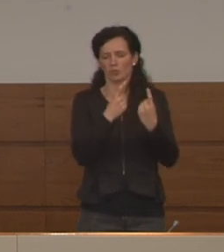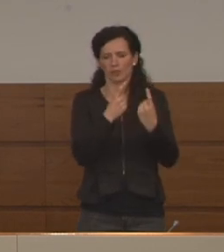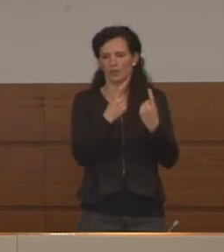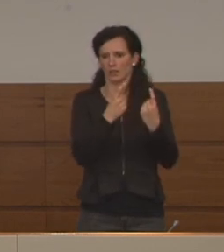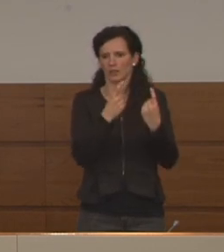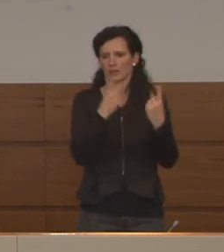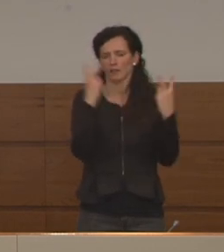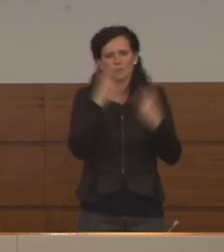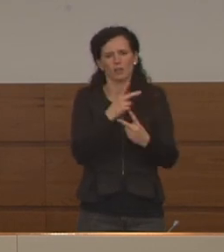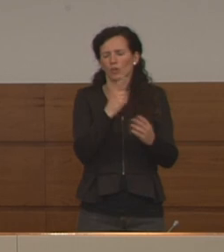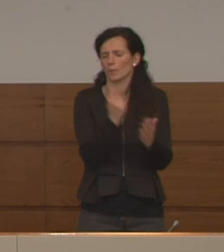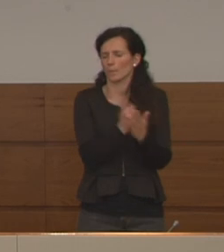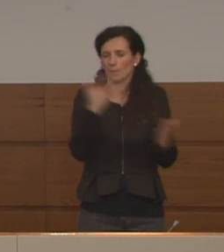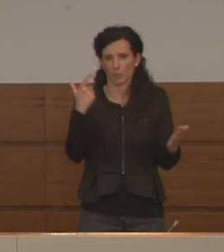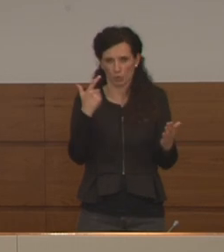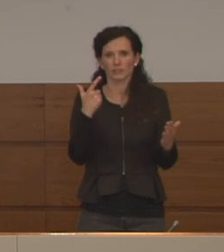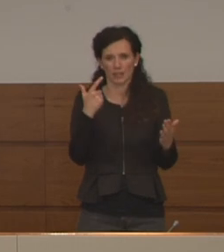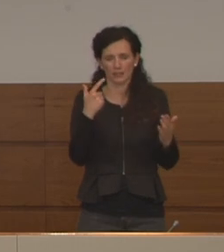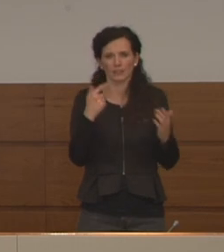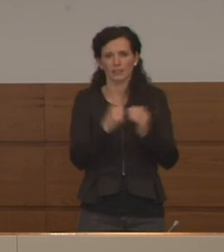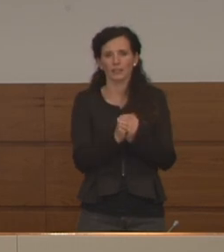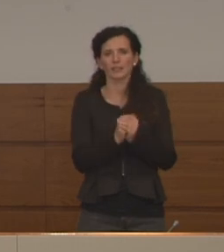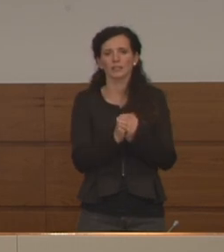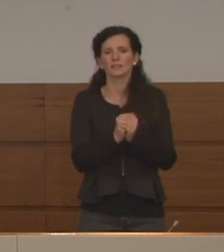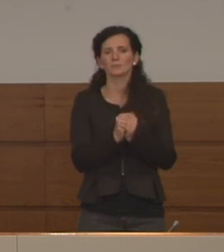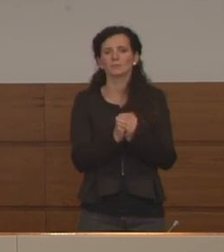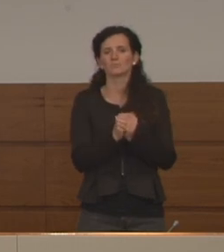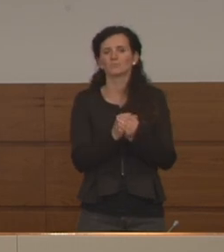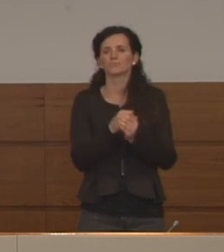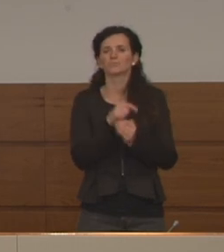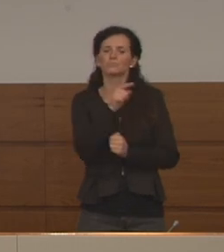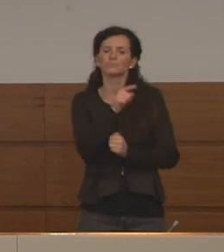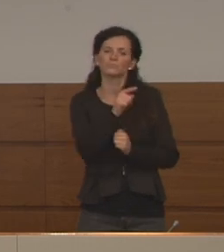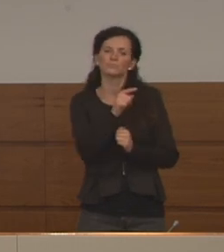revisione sistematica che comunque deve emergere da questa epidemia